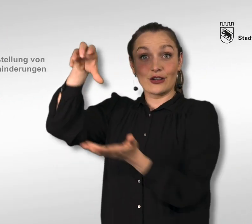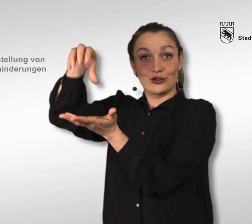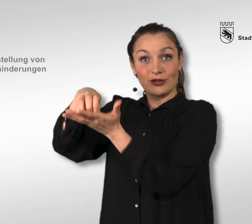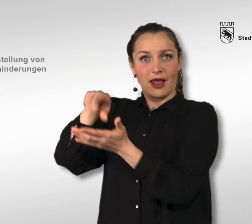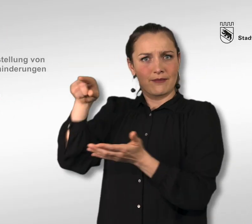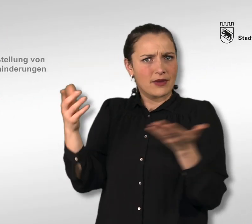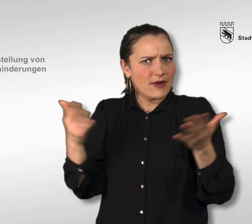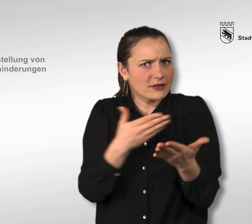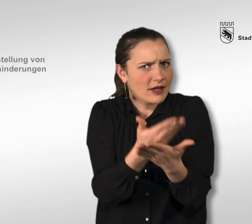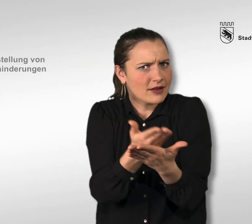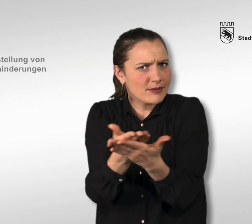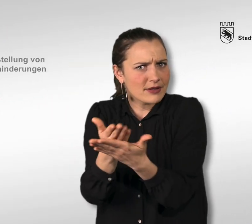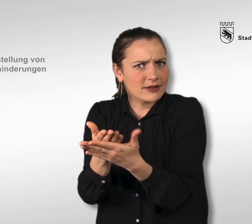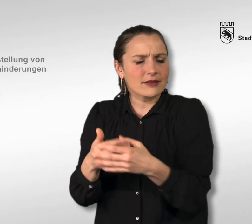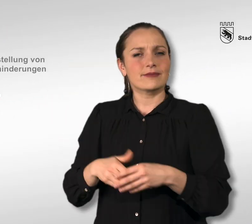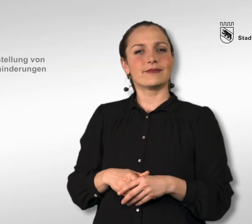Was bietet die Fachstelle an?